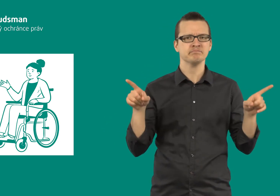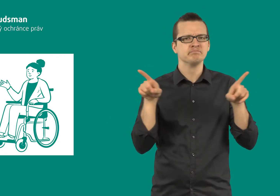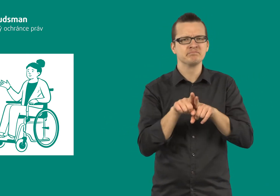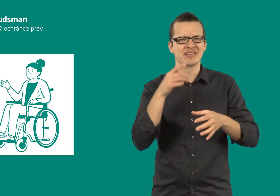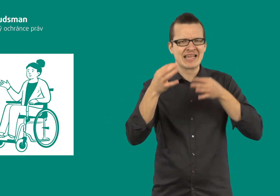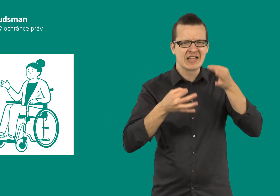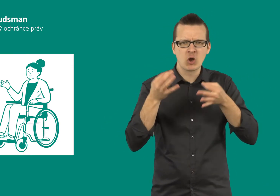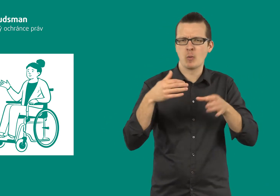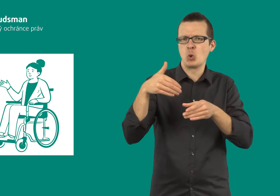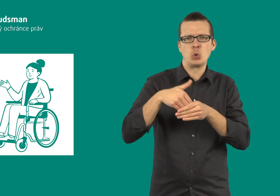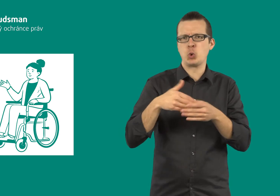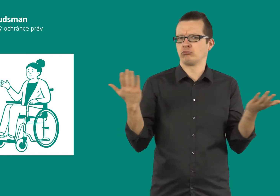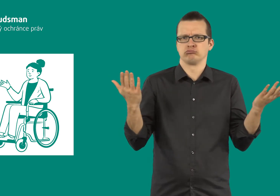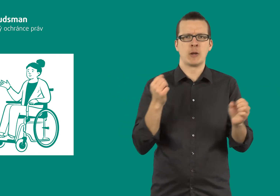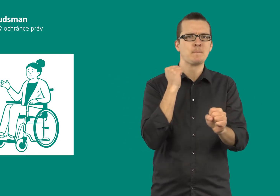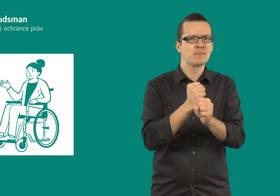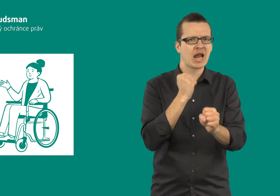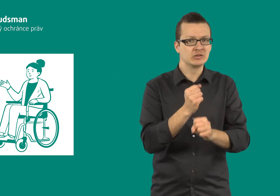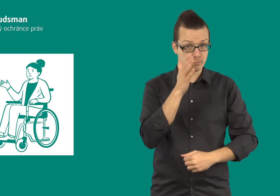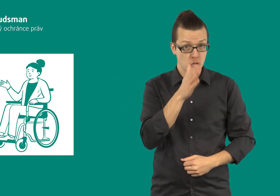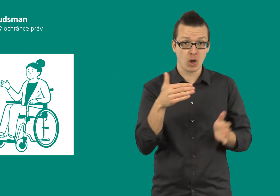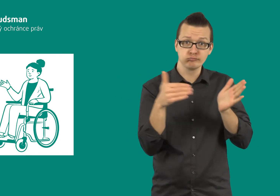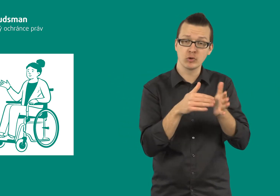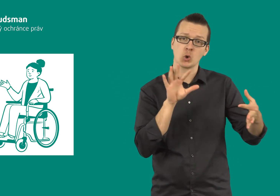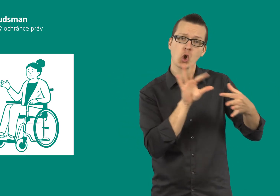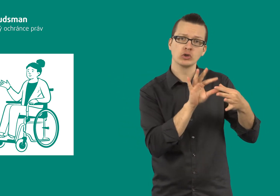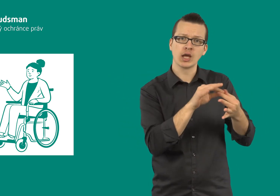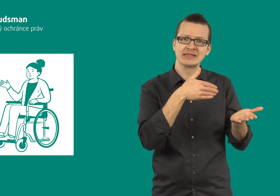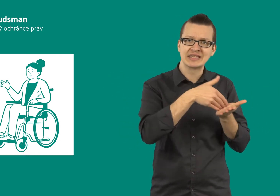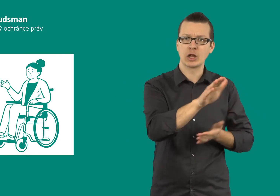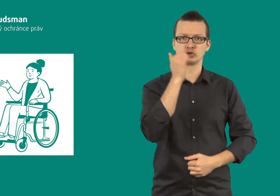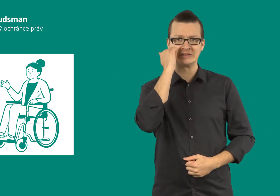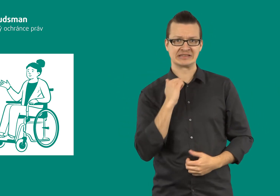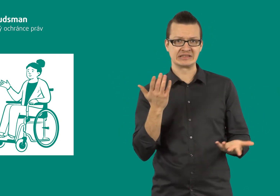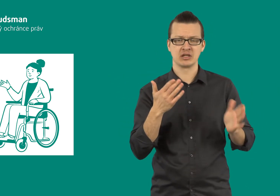Významnou roli hraje informace, zda bude potřeba přímý kontakt s dalšími lidmi,